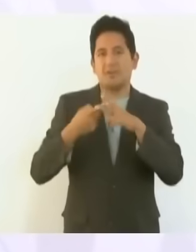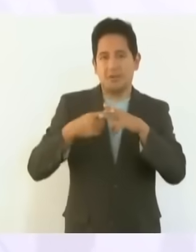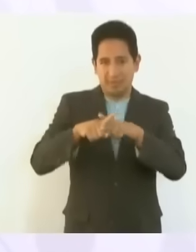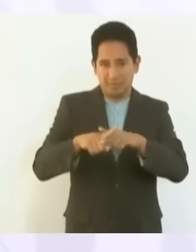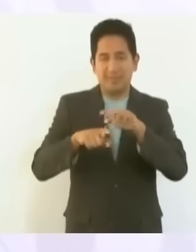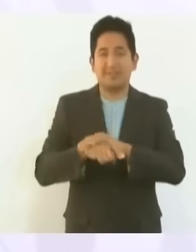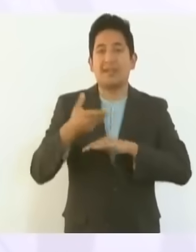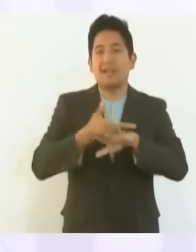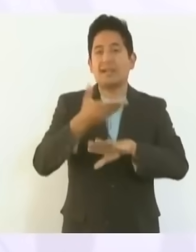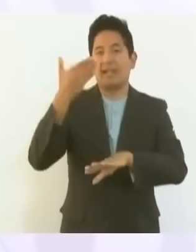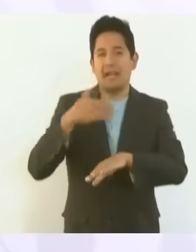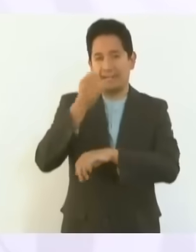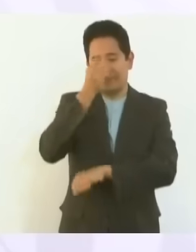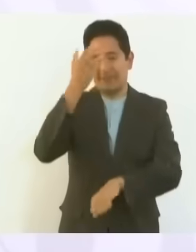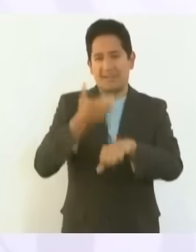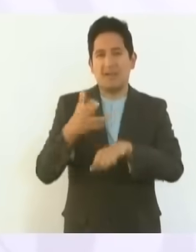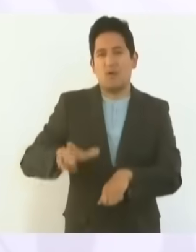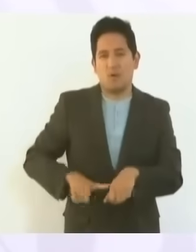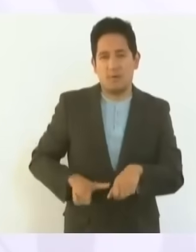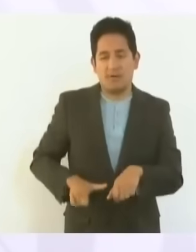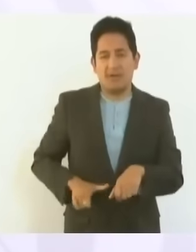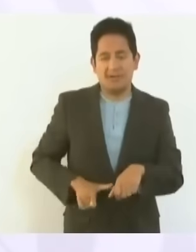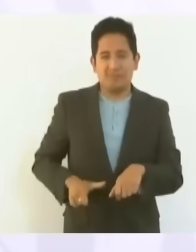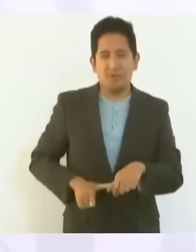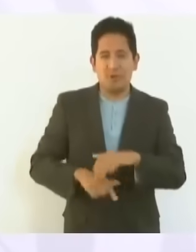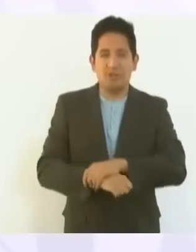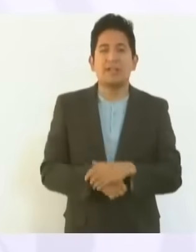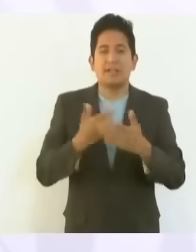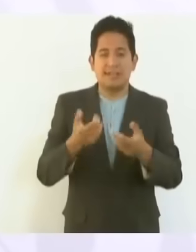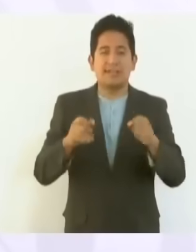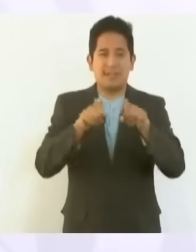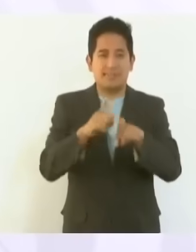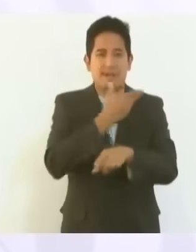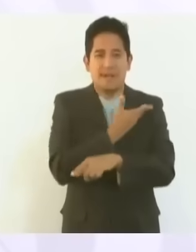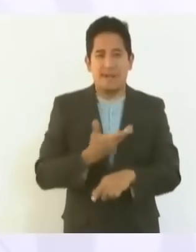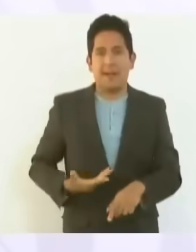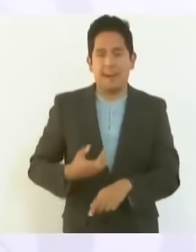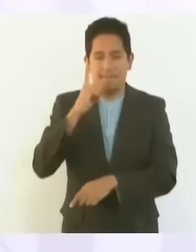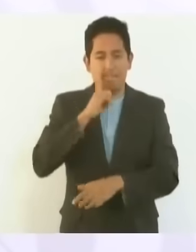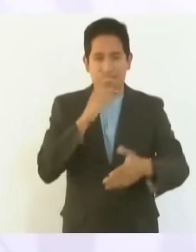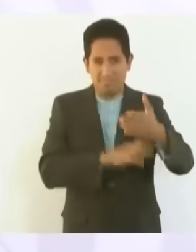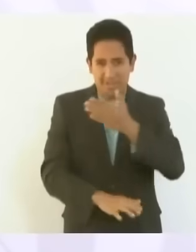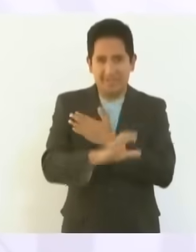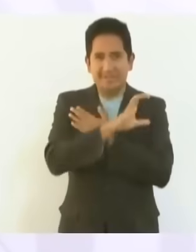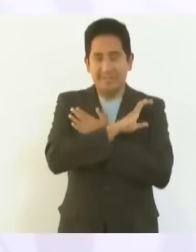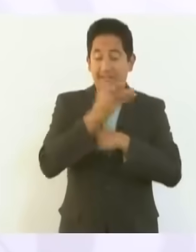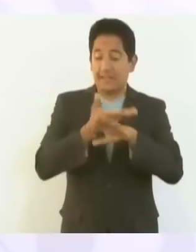ese entonces secretaria de gobierno de la ciudad y la presidenta que en su momento jefa de gobierno,